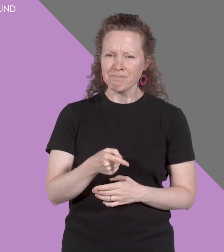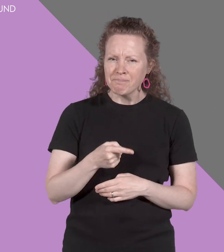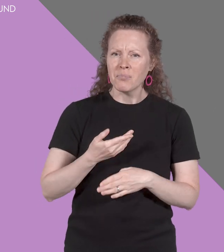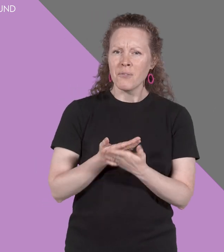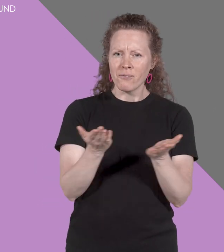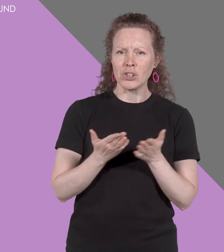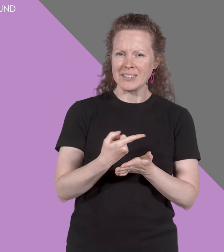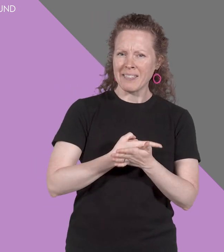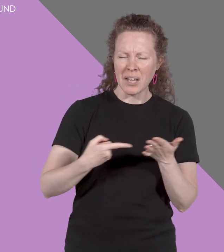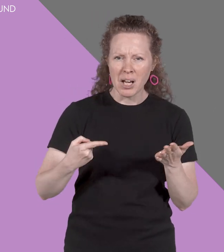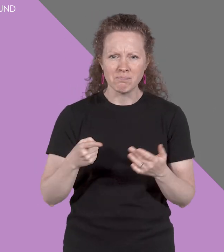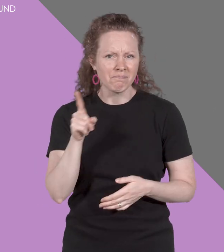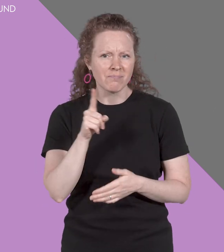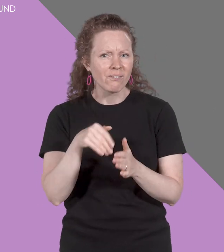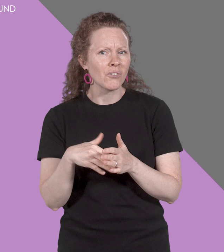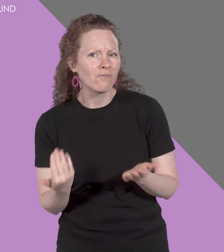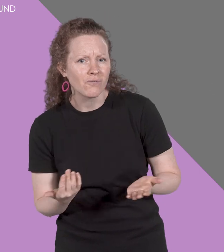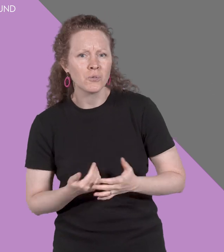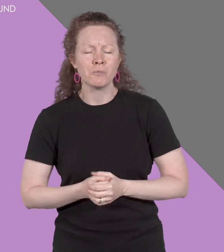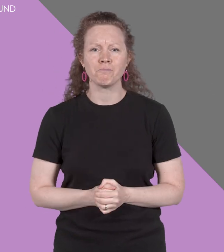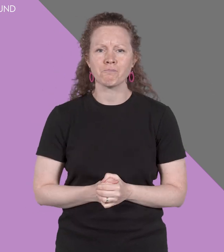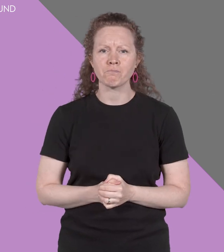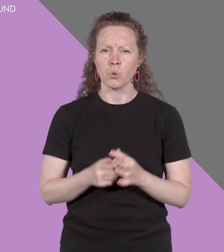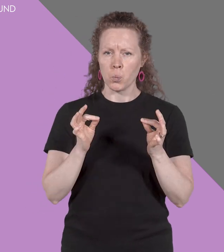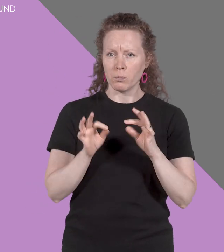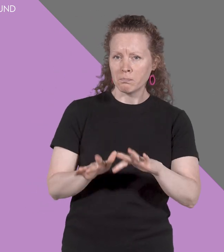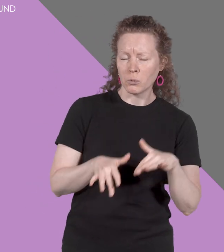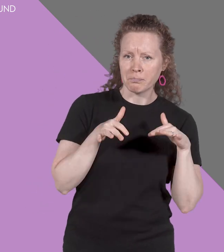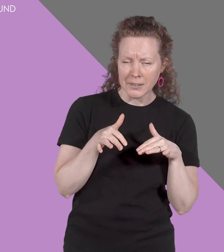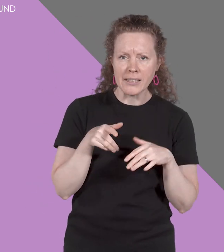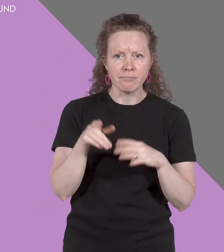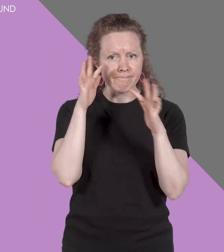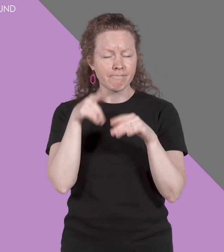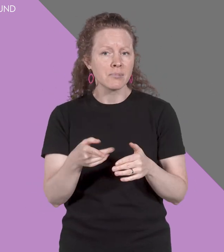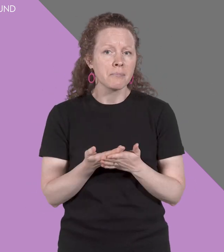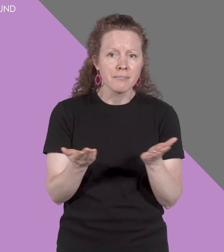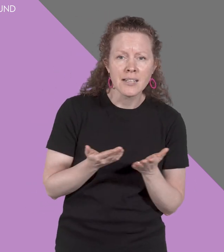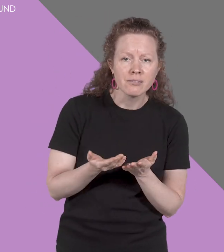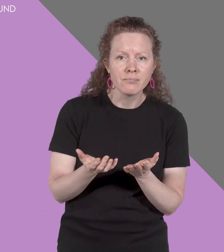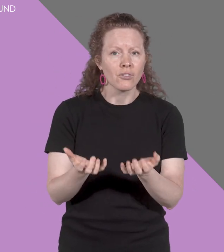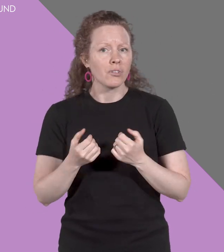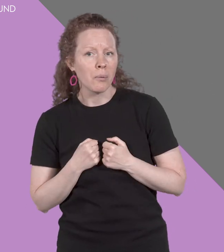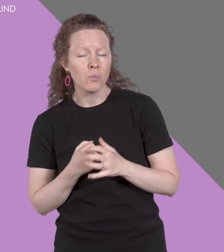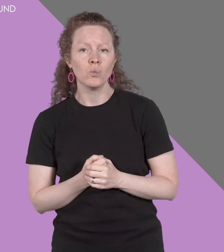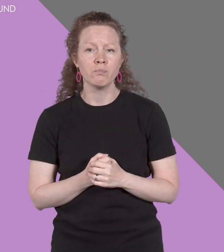Men varifrån kommer pjäsens namn? Och hur har den tagits emot?